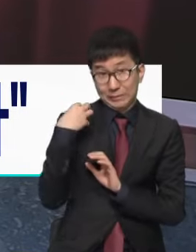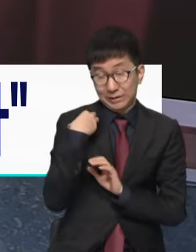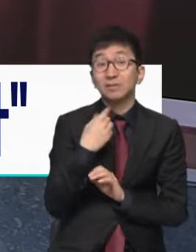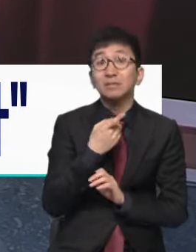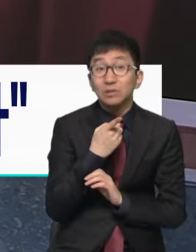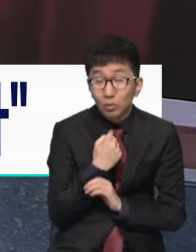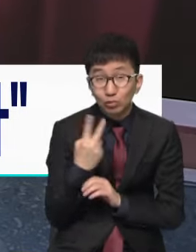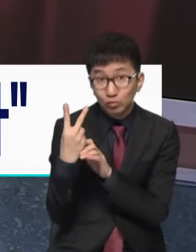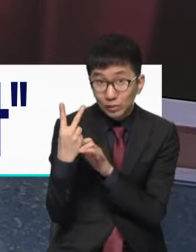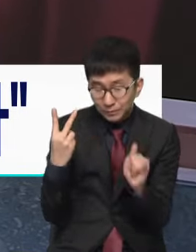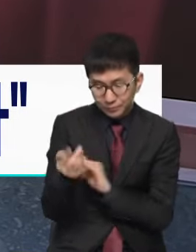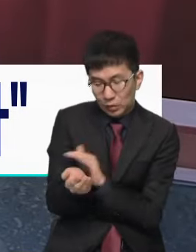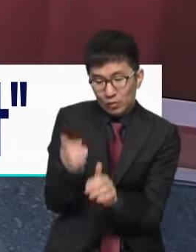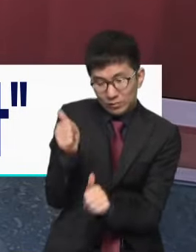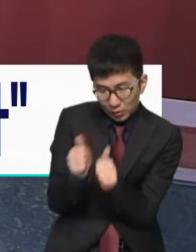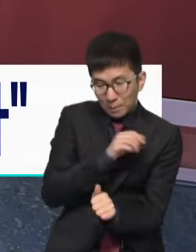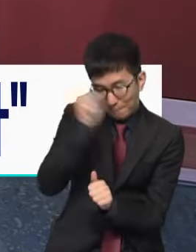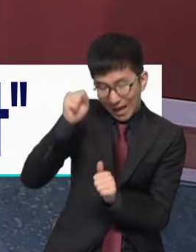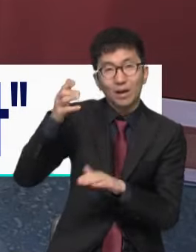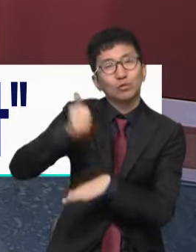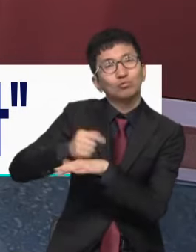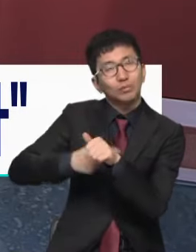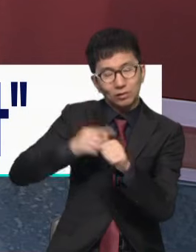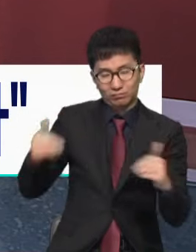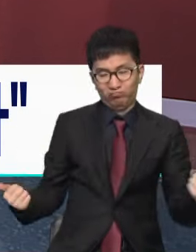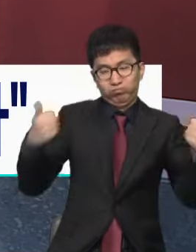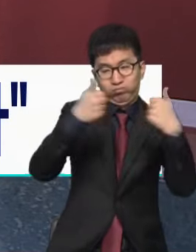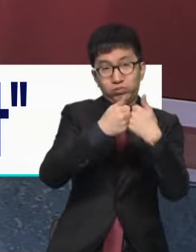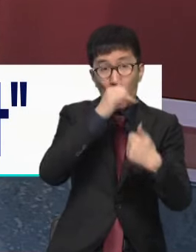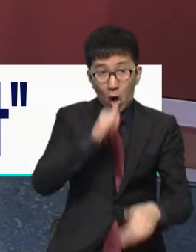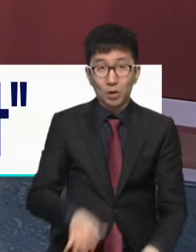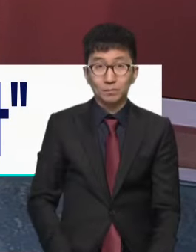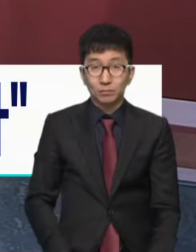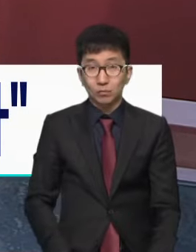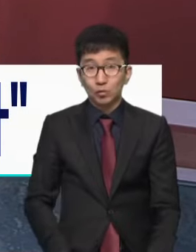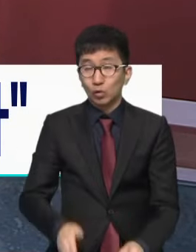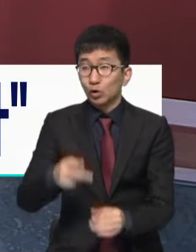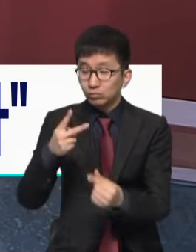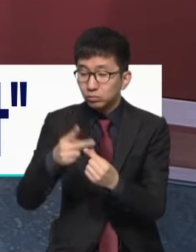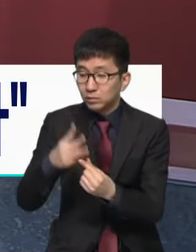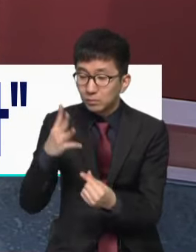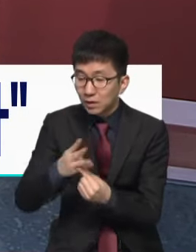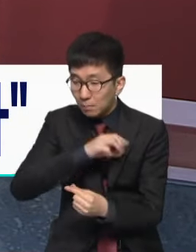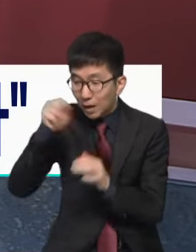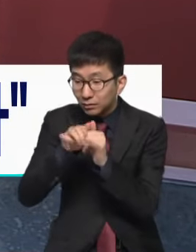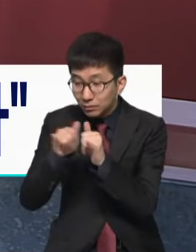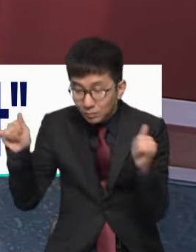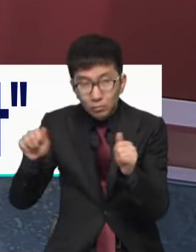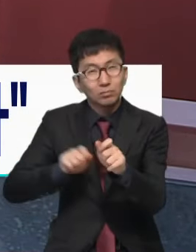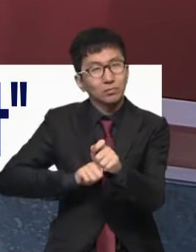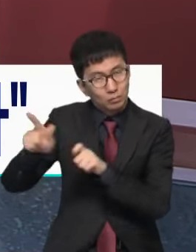그 밖에도 현역 중진 의원들이 대부분 공천을 받았고 지역구 초선 의원 3명이 처음으로 탈락했습니다.